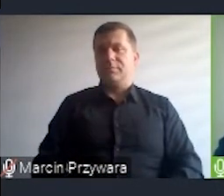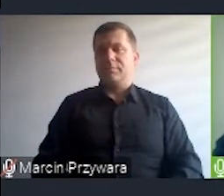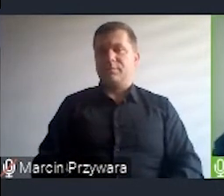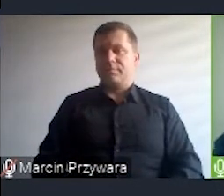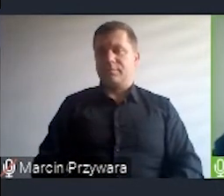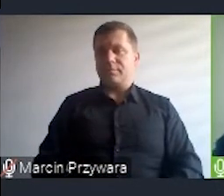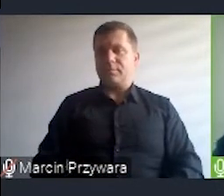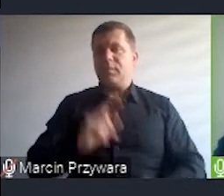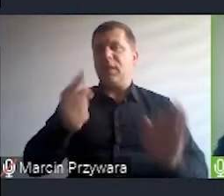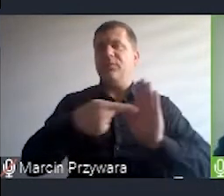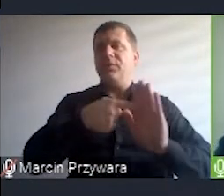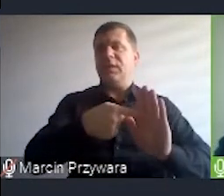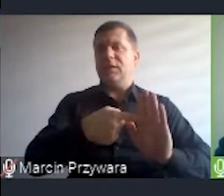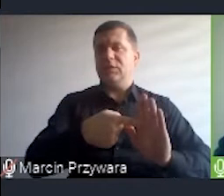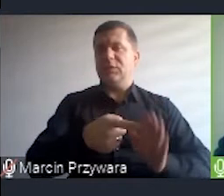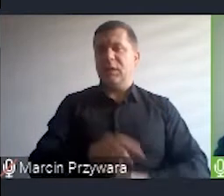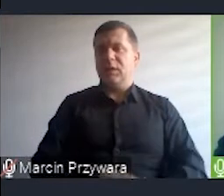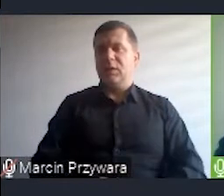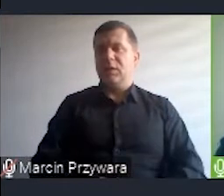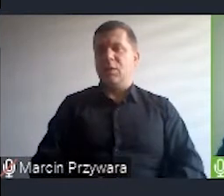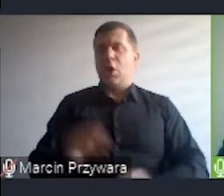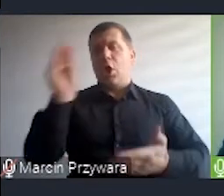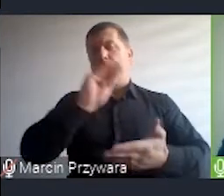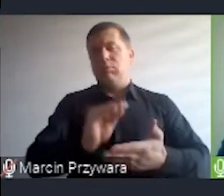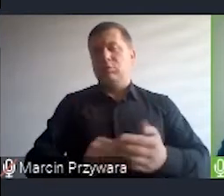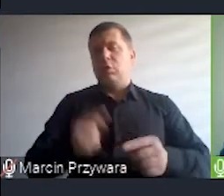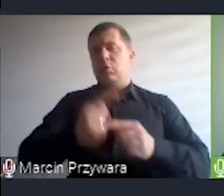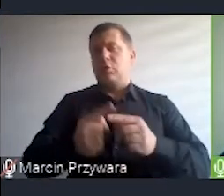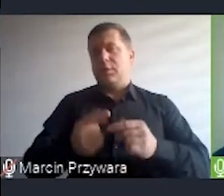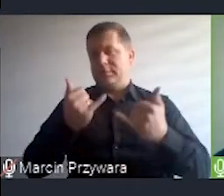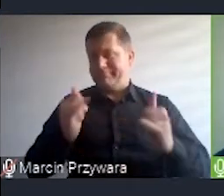Wytyczne opisują to trochę „na około”.